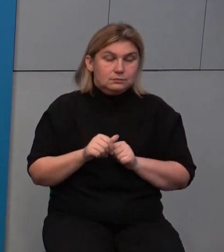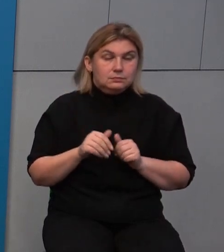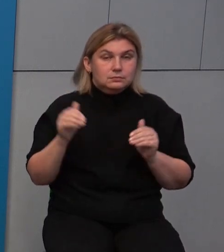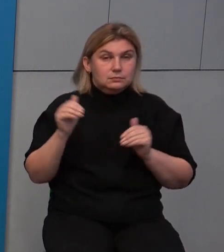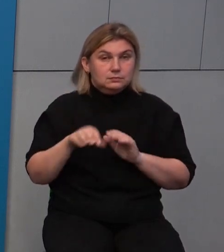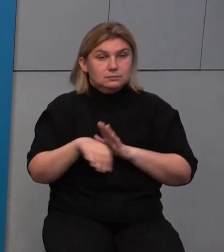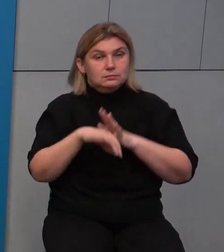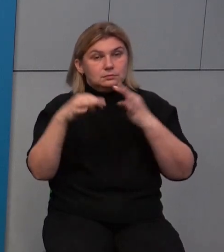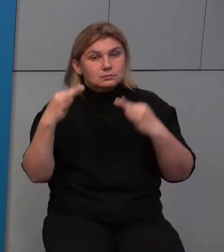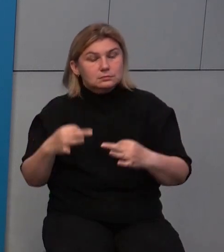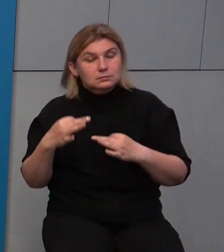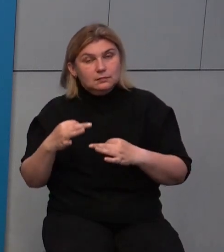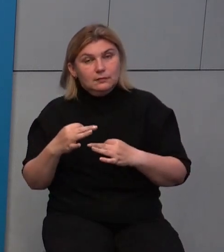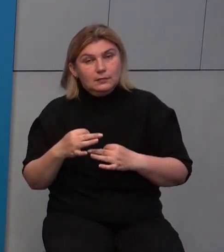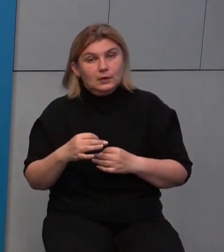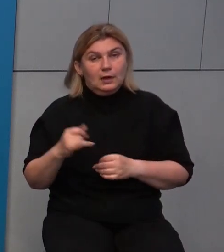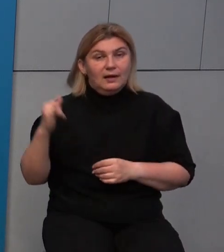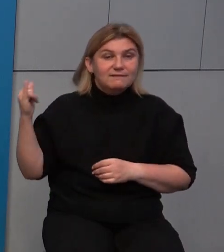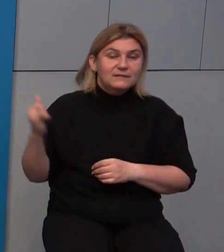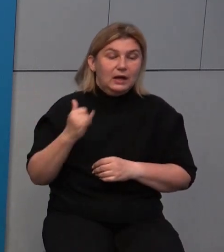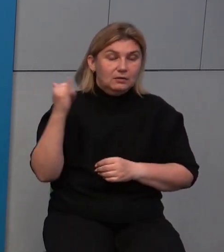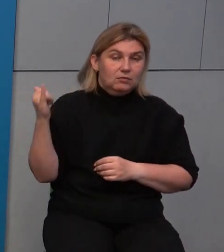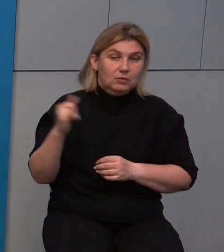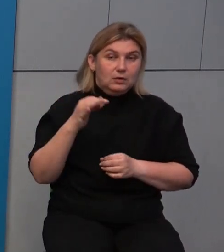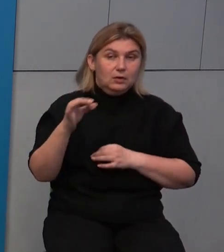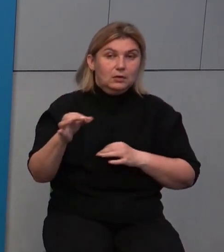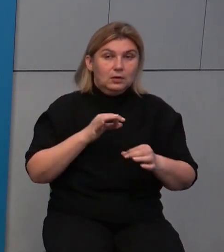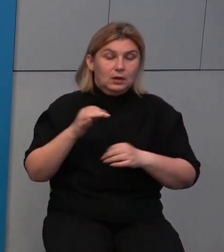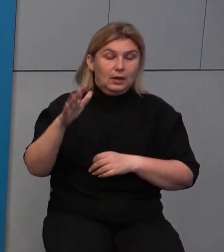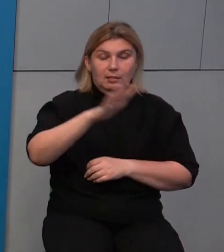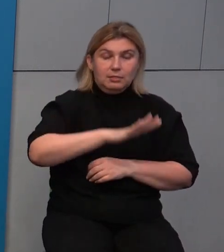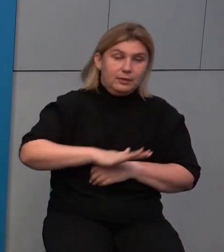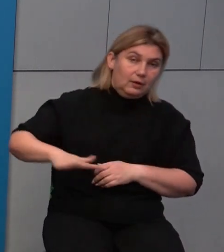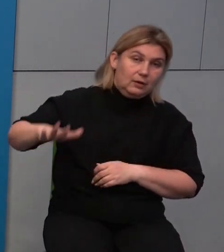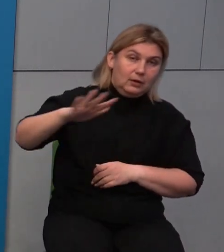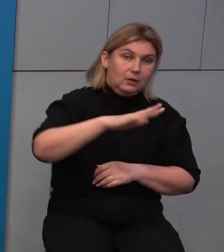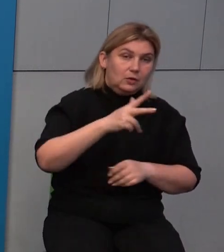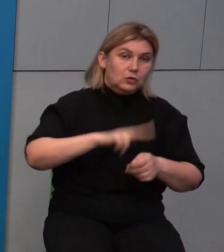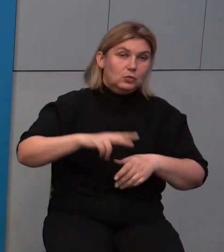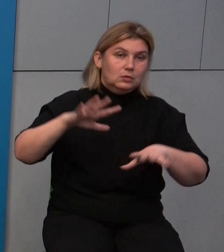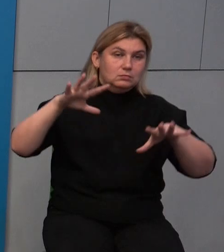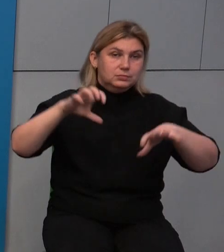byłaby po prostu wieczną historią tego terenu, który ogarnięty jest wojną domową.